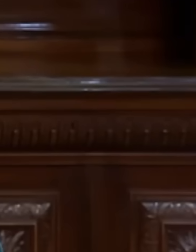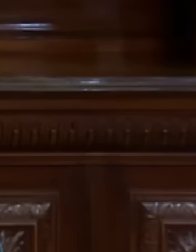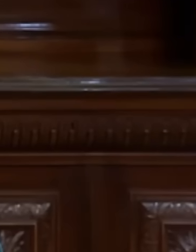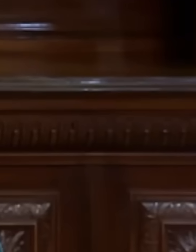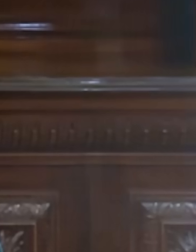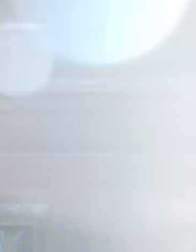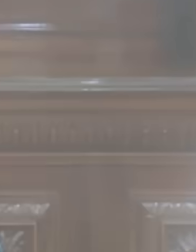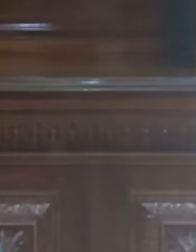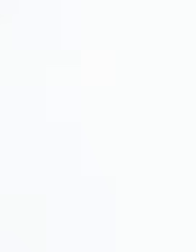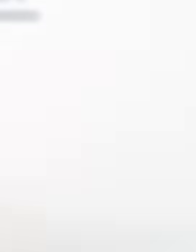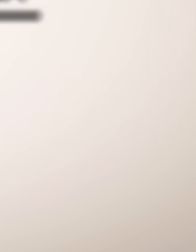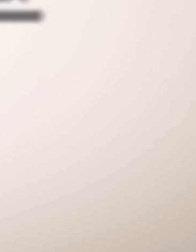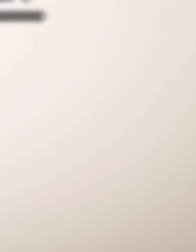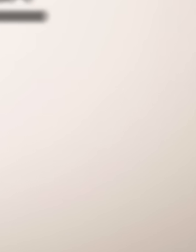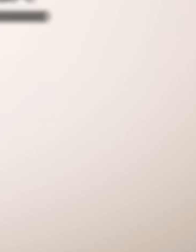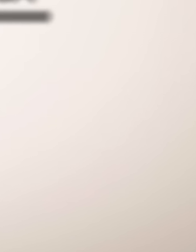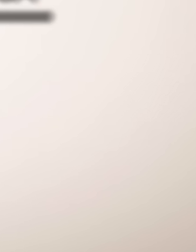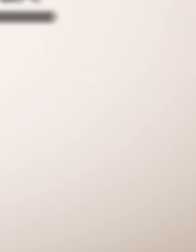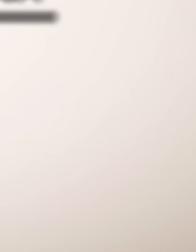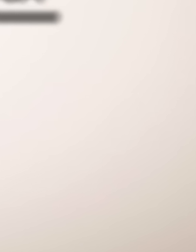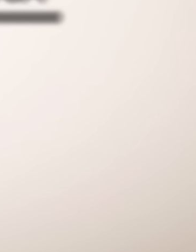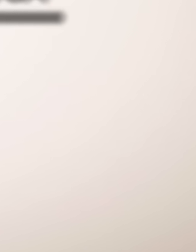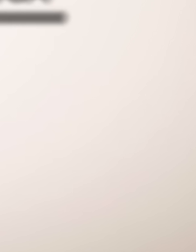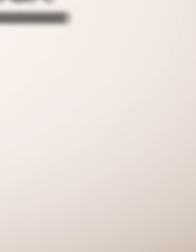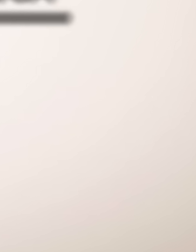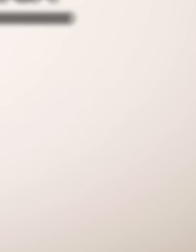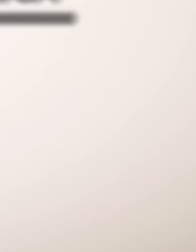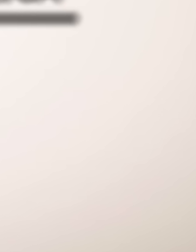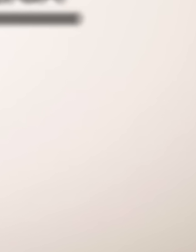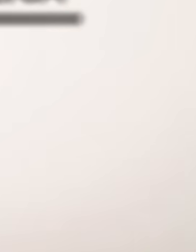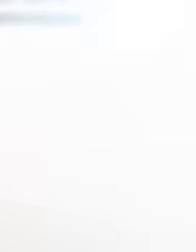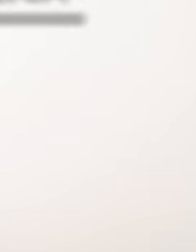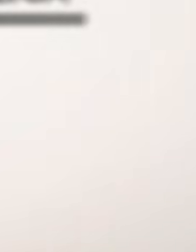Mientras tanto, queda al frente Ernestina Godoy, quien destapó el modus operandi del